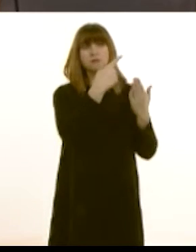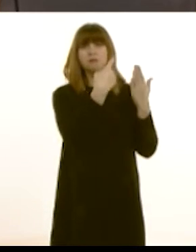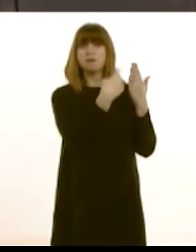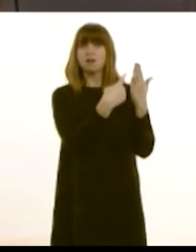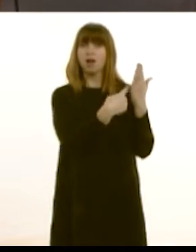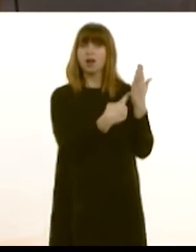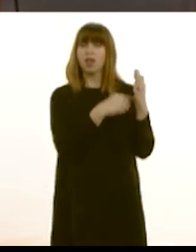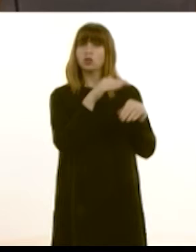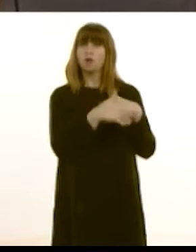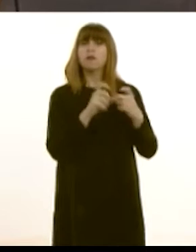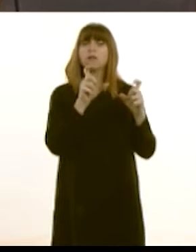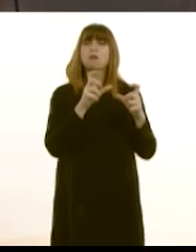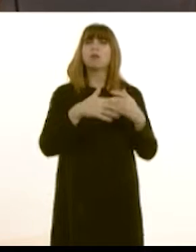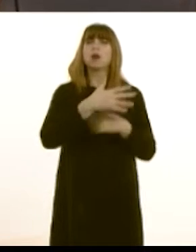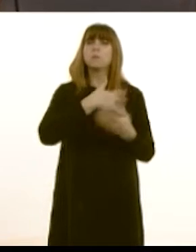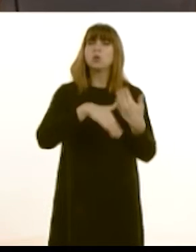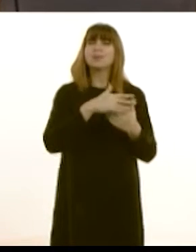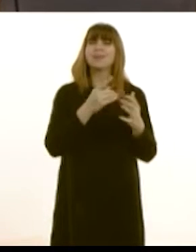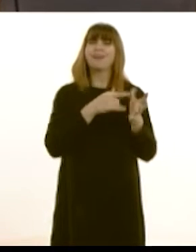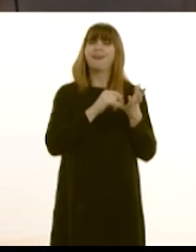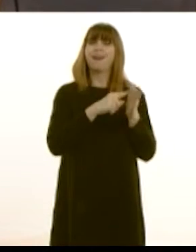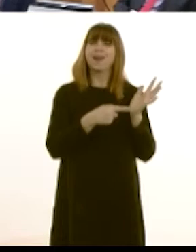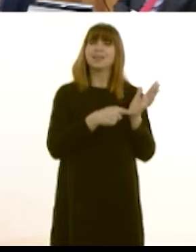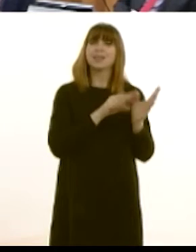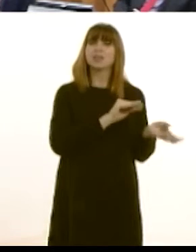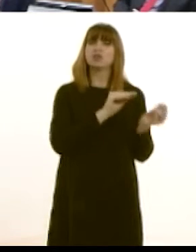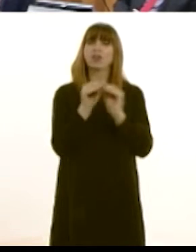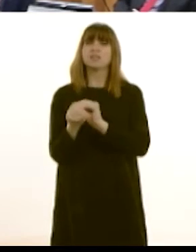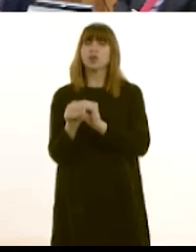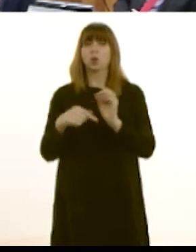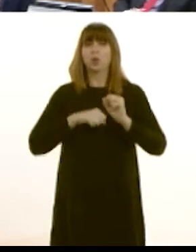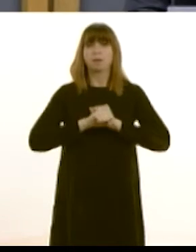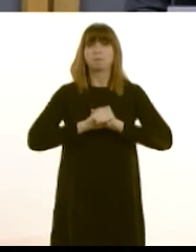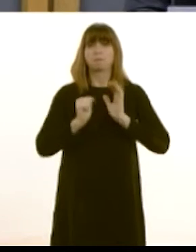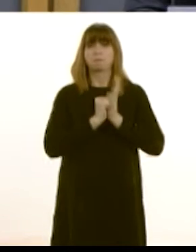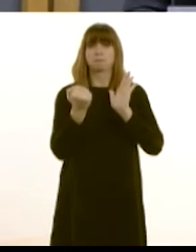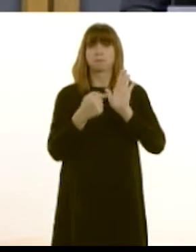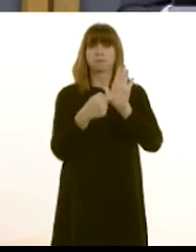ar drosglwyddo asedau cymunedolócafodd hynny, wrth gwrs, ei gyhoeddi gennym ni llynedd.